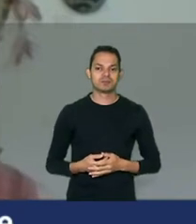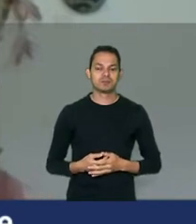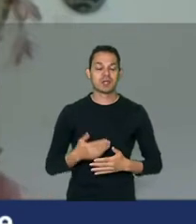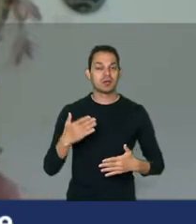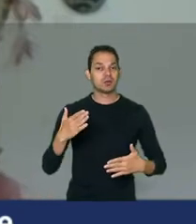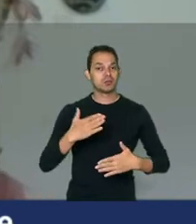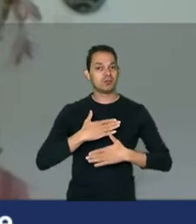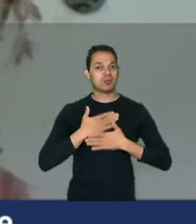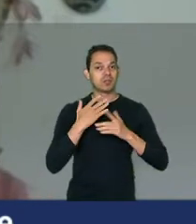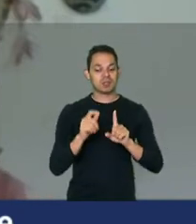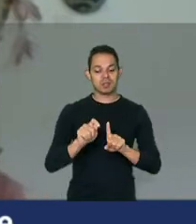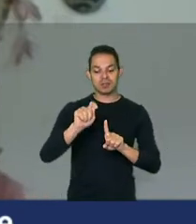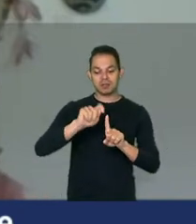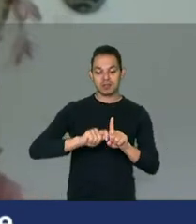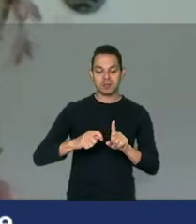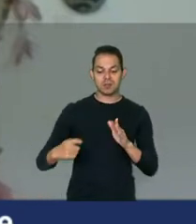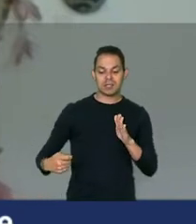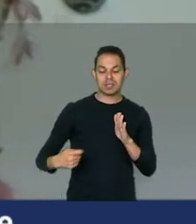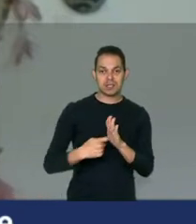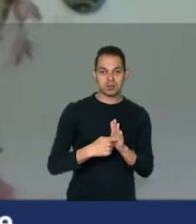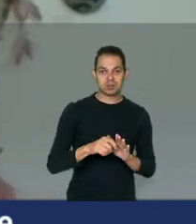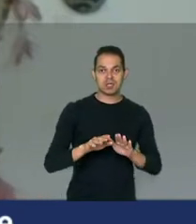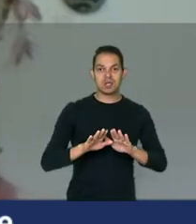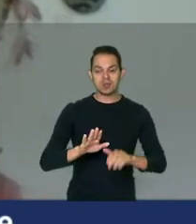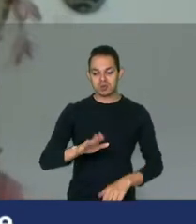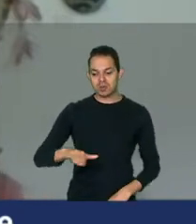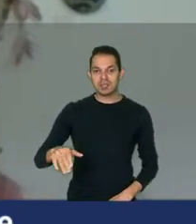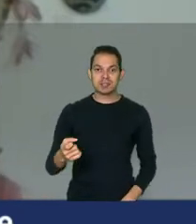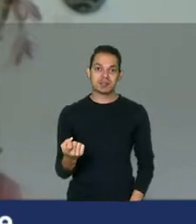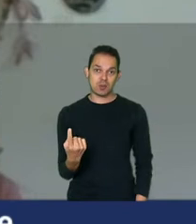UM ACESSO É VACINAÇÃO, EU TIVE, PARA A MINHA SURPRESA, ESSE MÊS, UMA DENÚNCIA DE UMA CRIANÇA, DE UMA FAMÍLIA